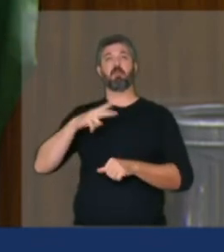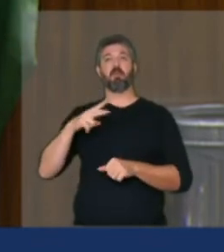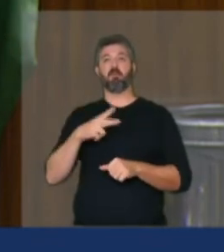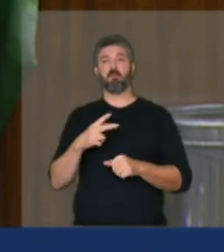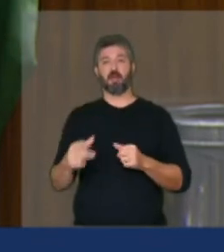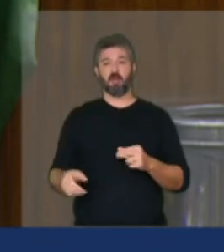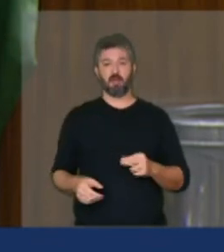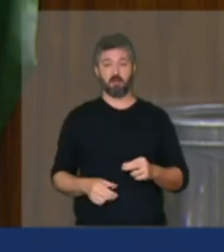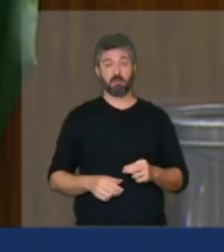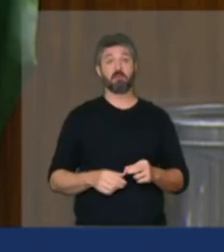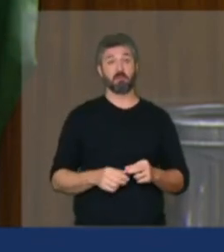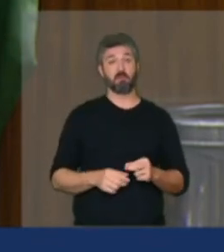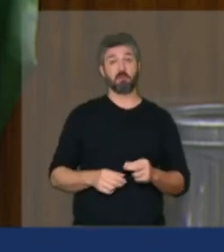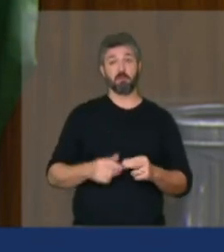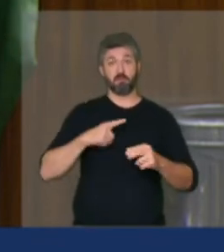A CORES ANO NO ESTADO DO RIO